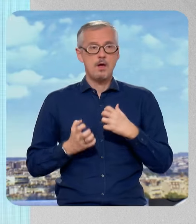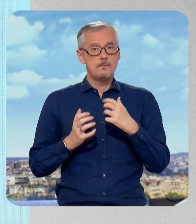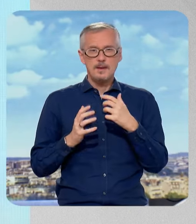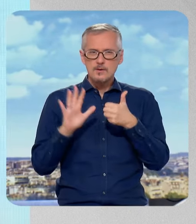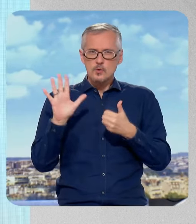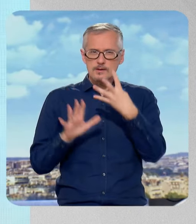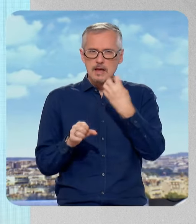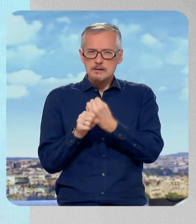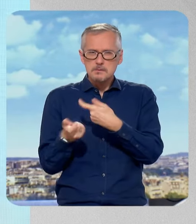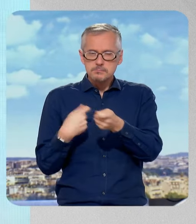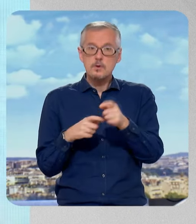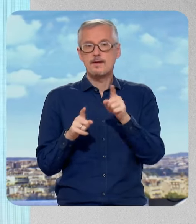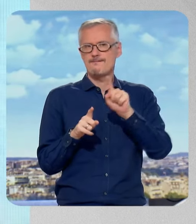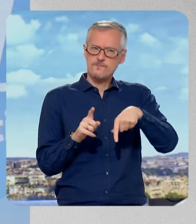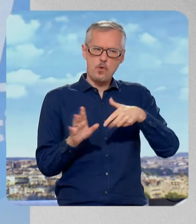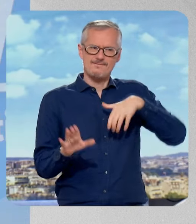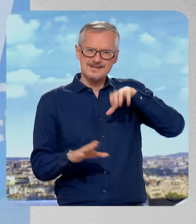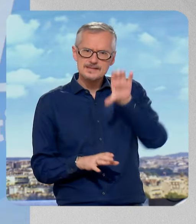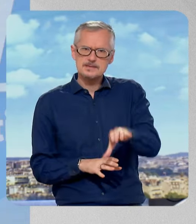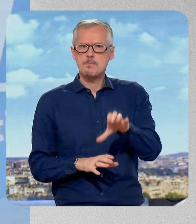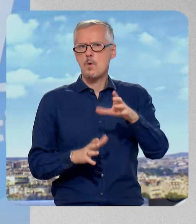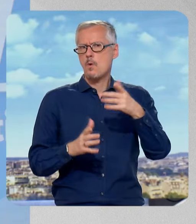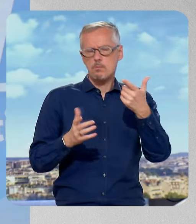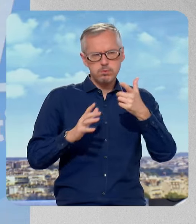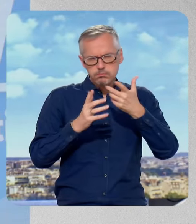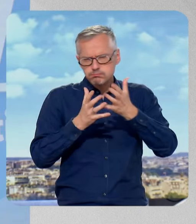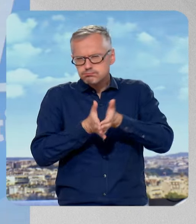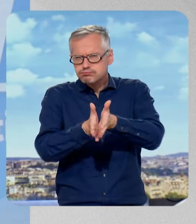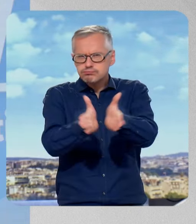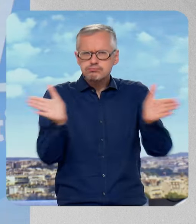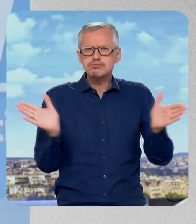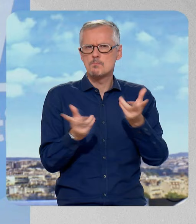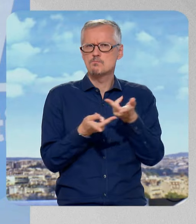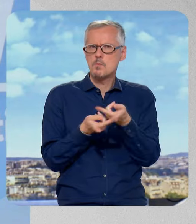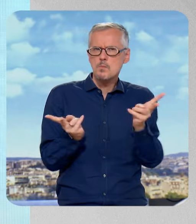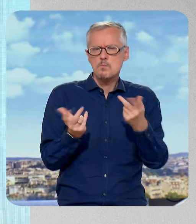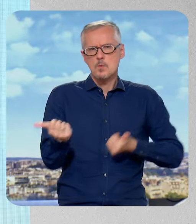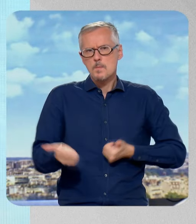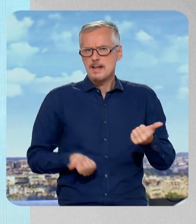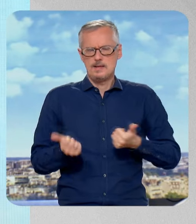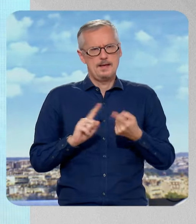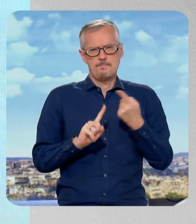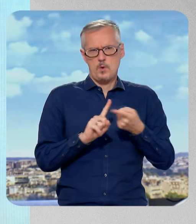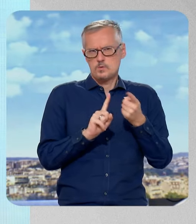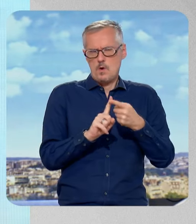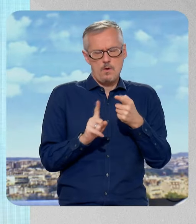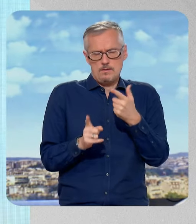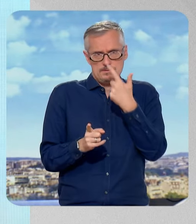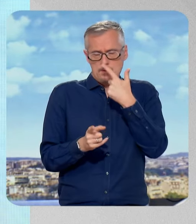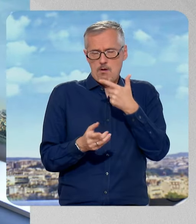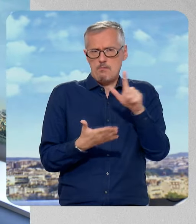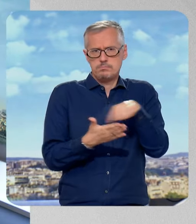les aides-soignantes en maison de retraite ou dans les hôpitaux. On doit investir dans les services publics,